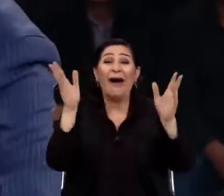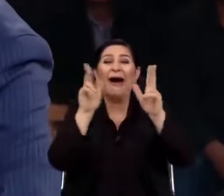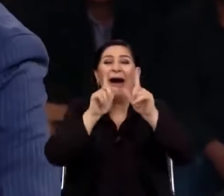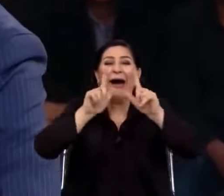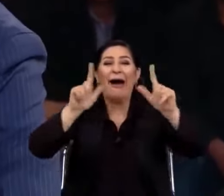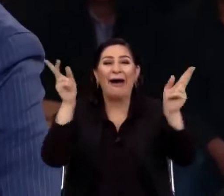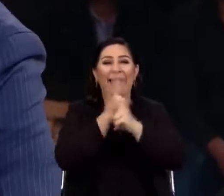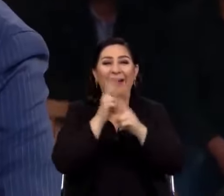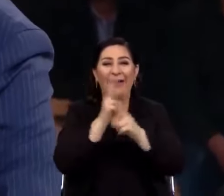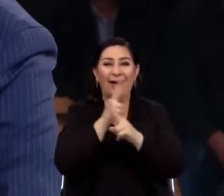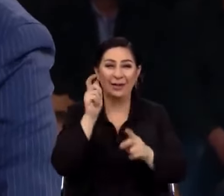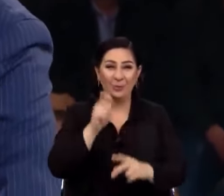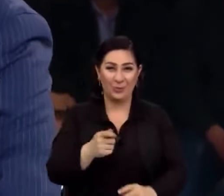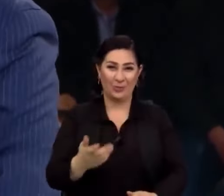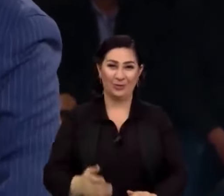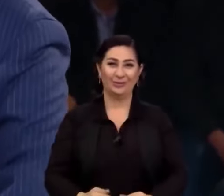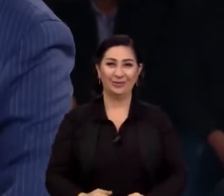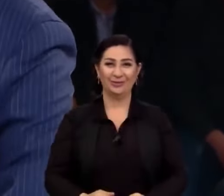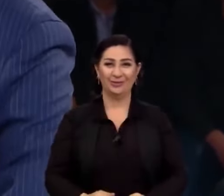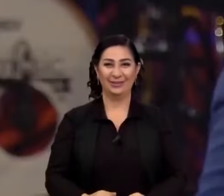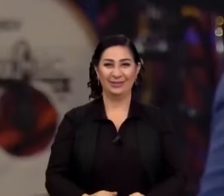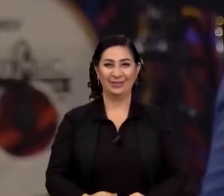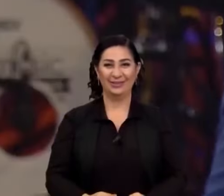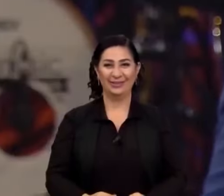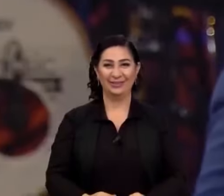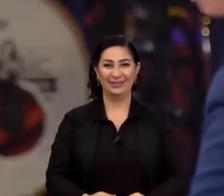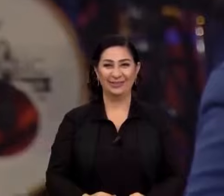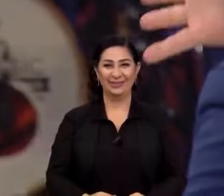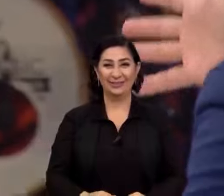böyle birbirine gönderiyor onları post ediyor falan filan gördün mü başına ne